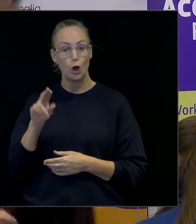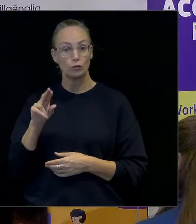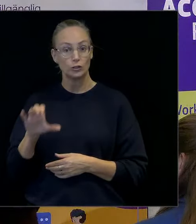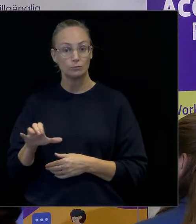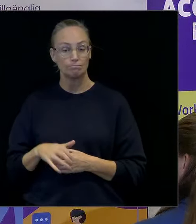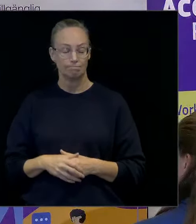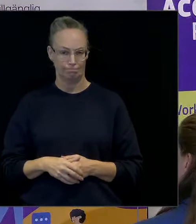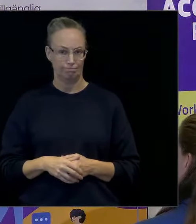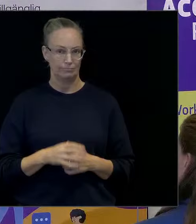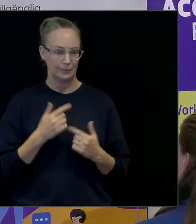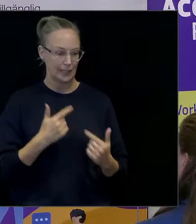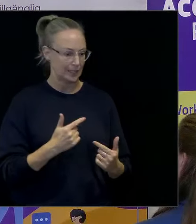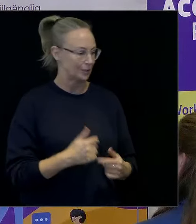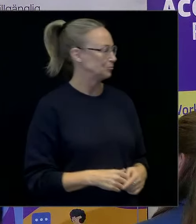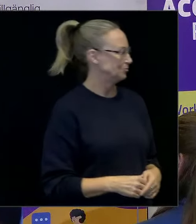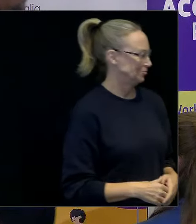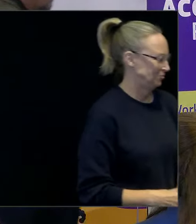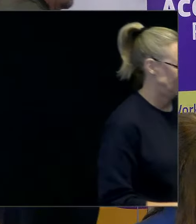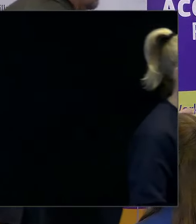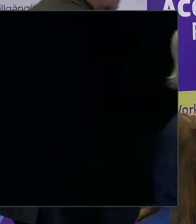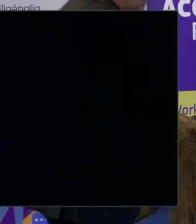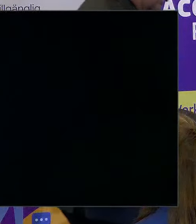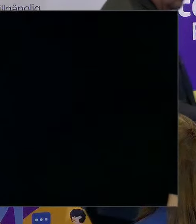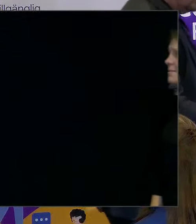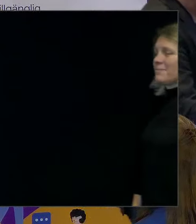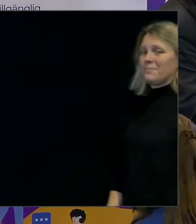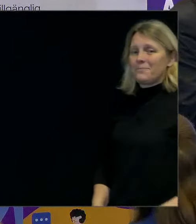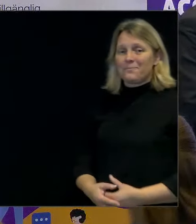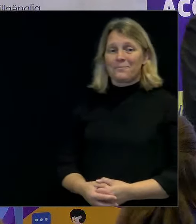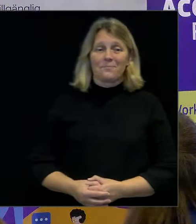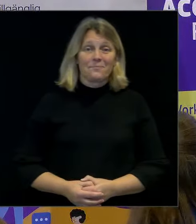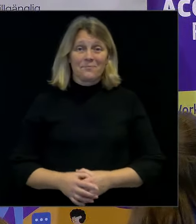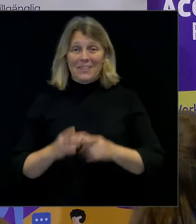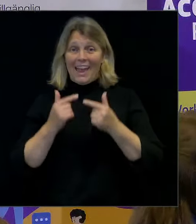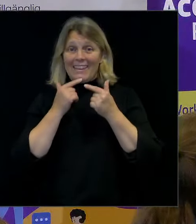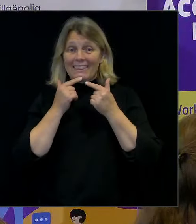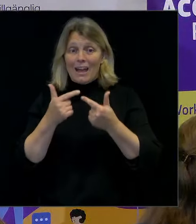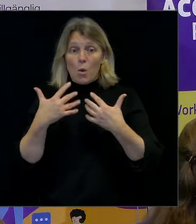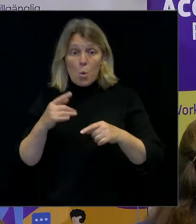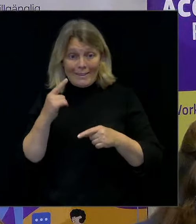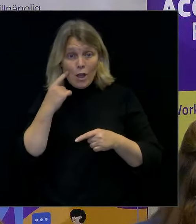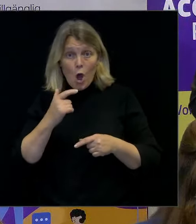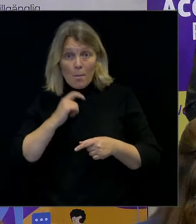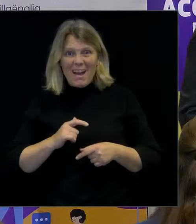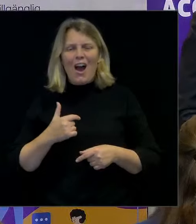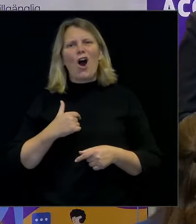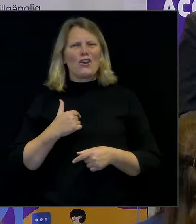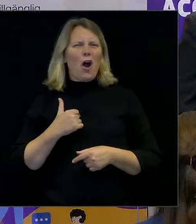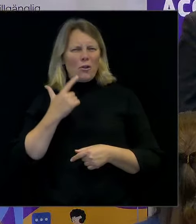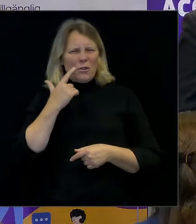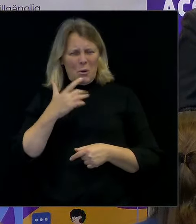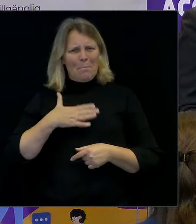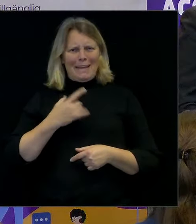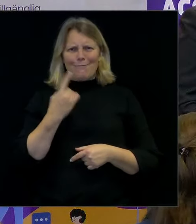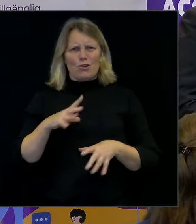Var så god, Hans. Tack. Antar att min första uppgift är att rescensera filmen?